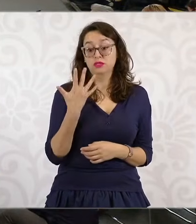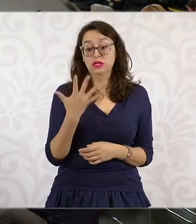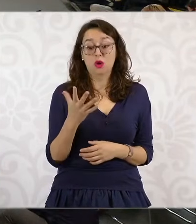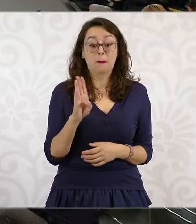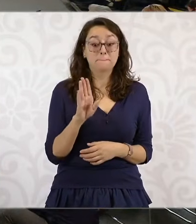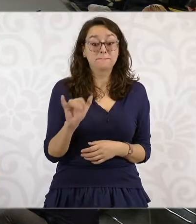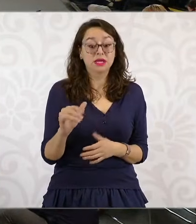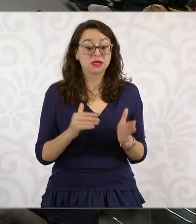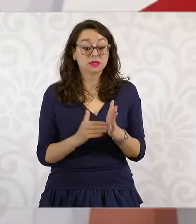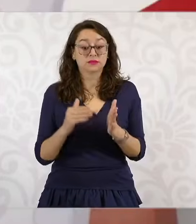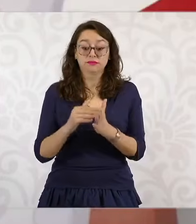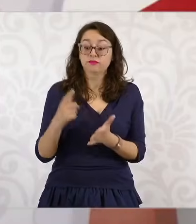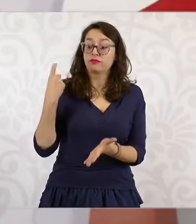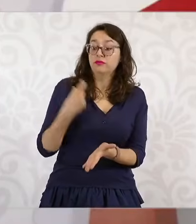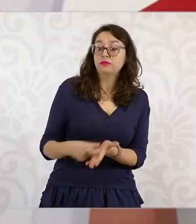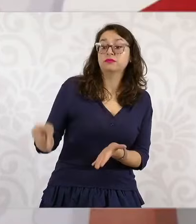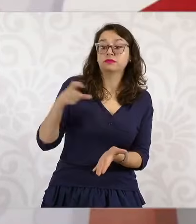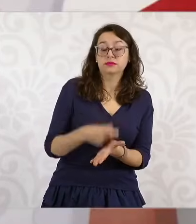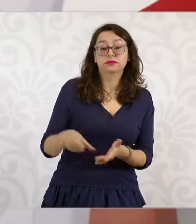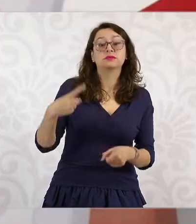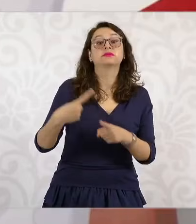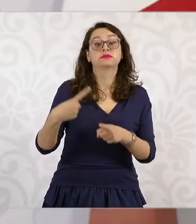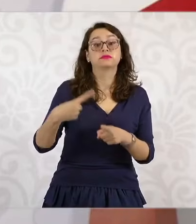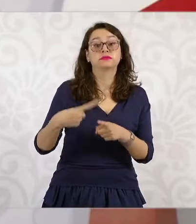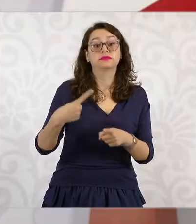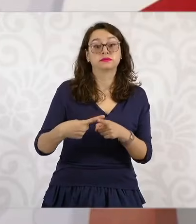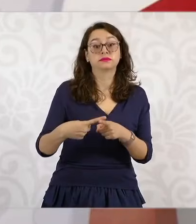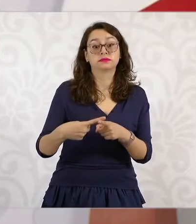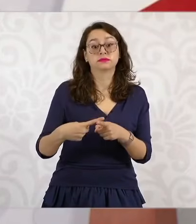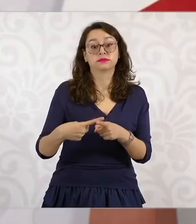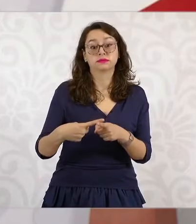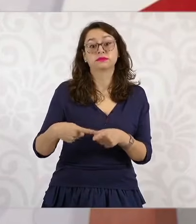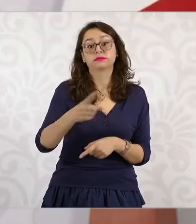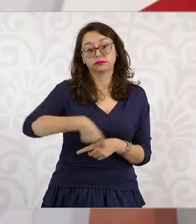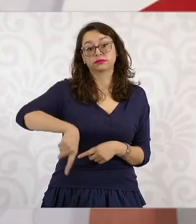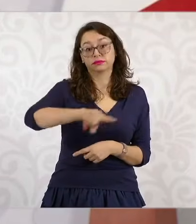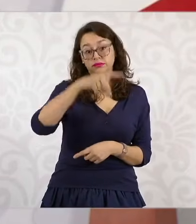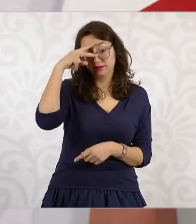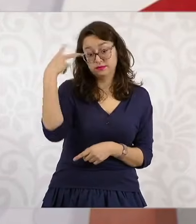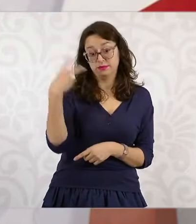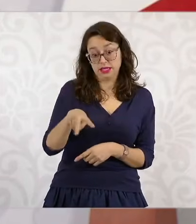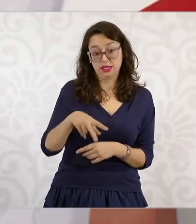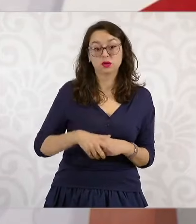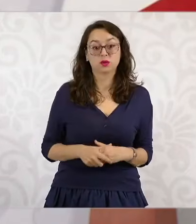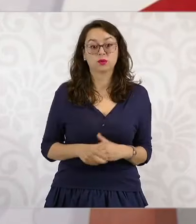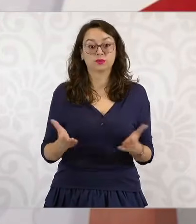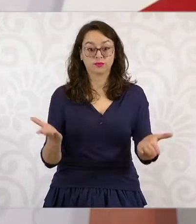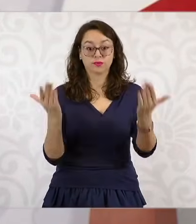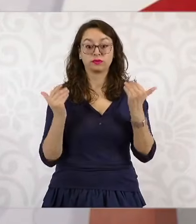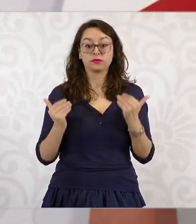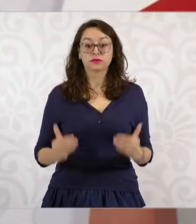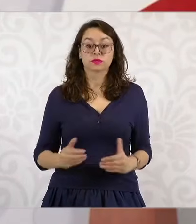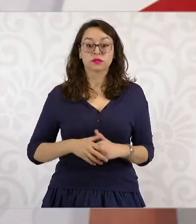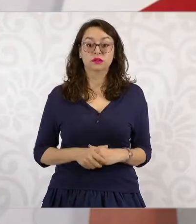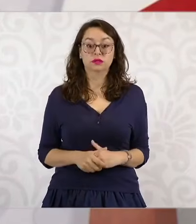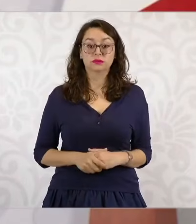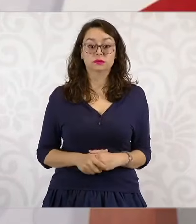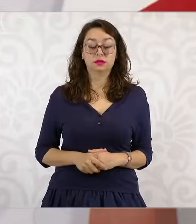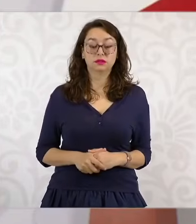de el consumo americano pertenece o está traído y está provocado por los mexicanos. Adelante.